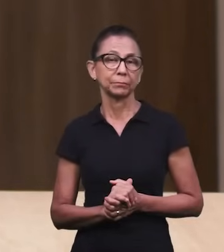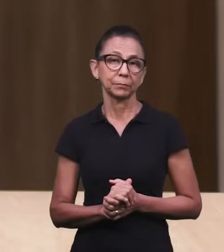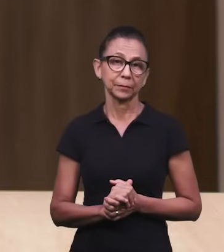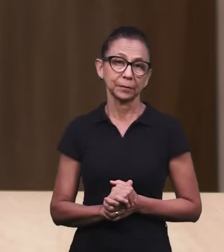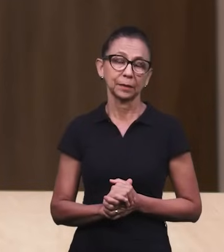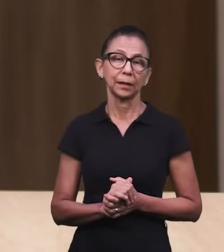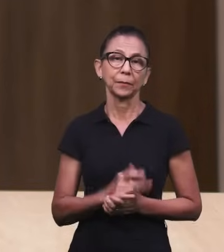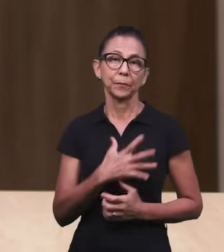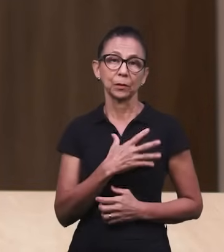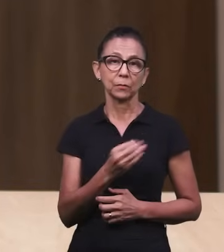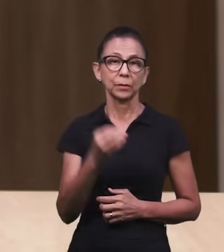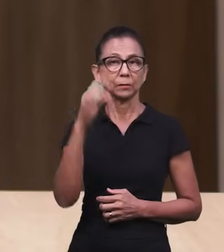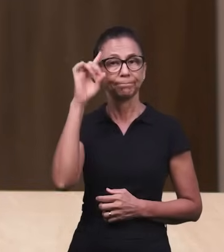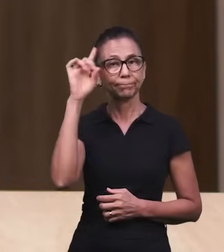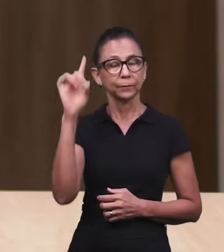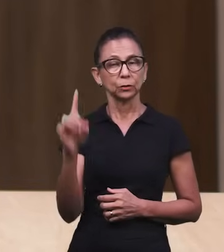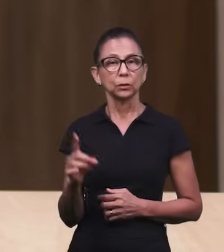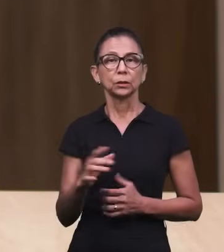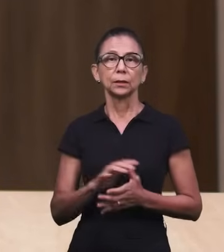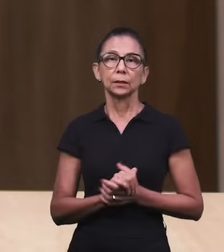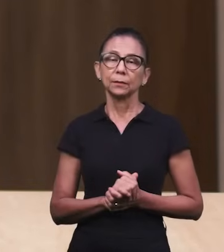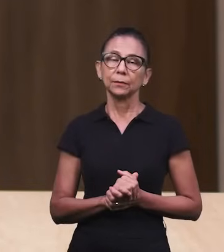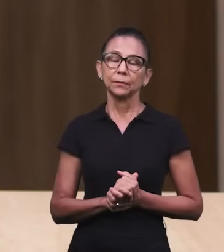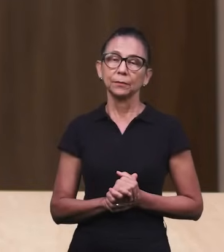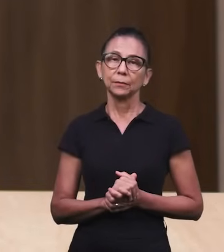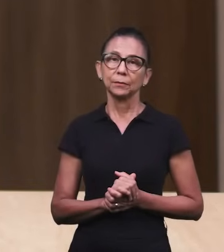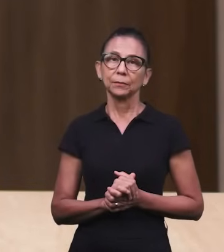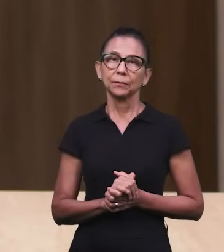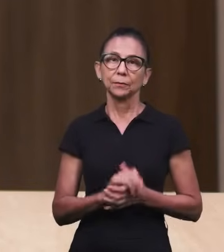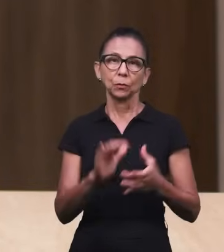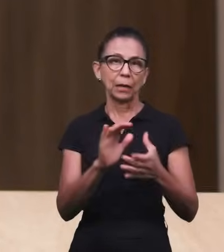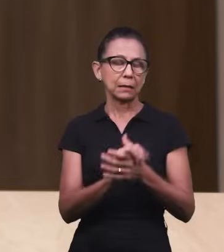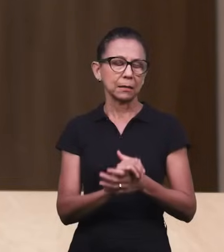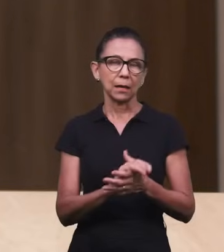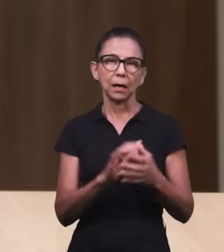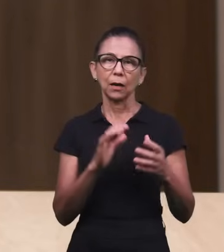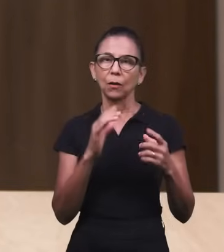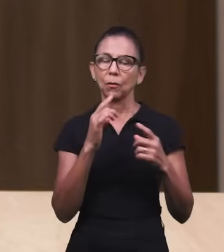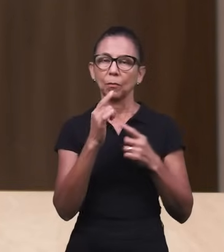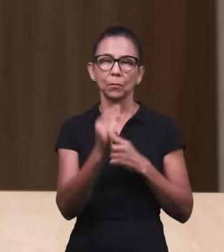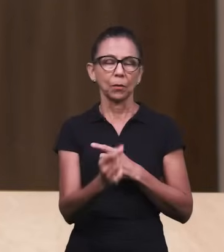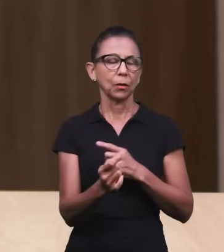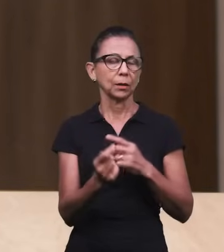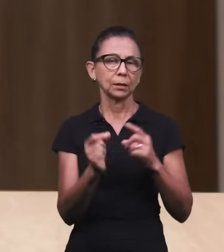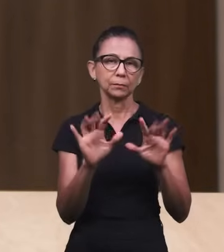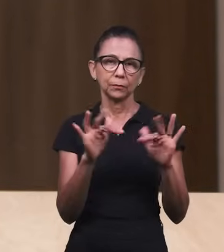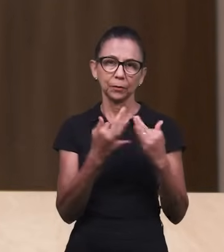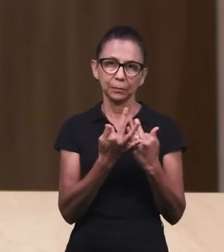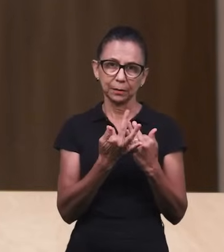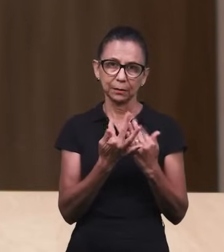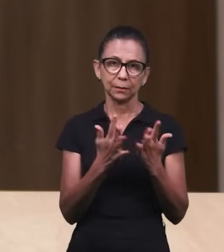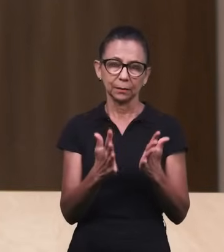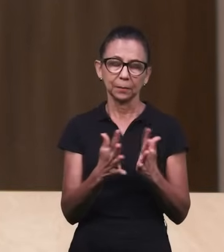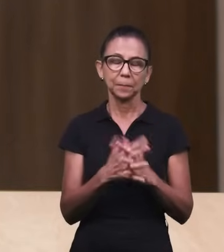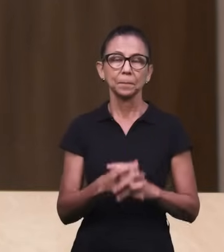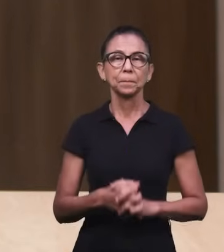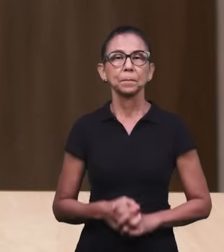família mas eles tem que ir pro alvo certo quando que o Ana fazia e mesmo o menino é maior mas a